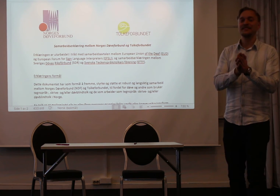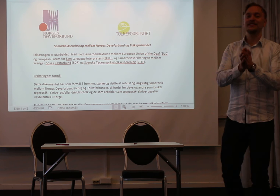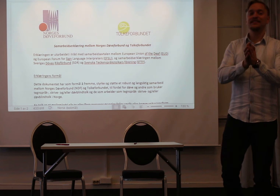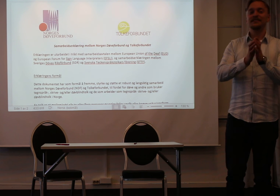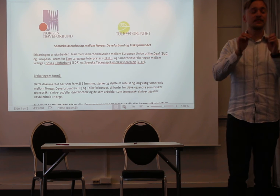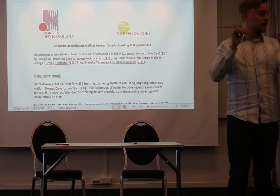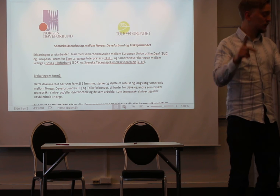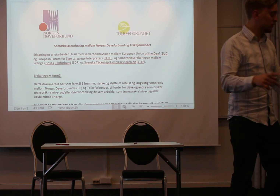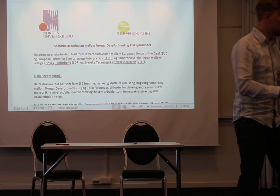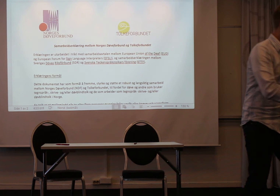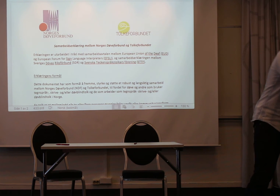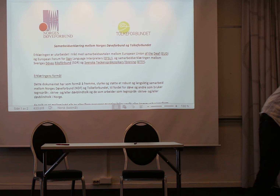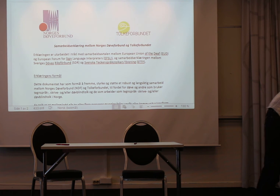Okey.